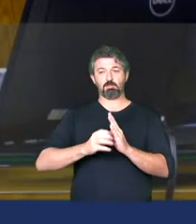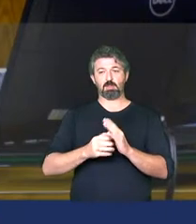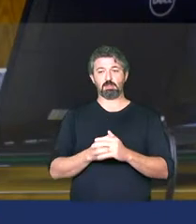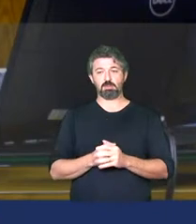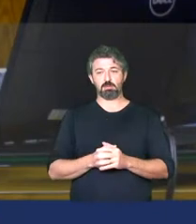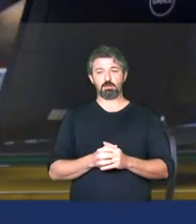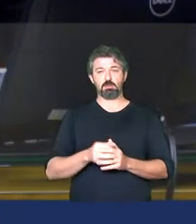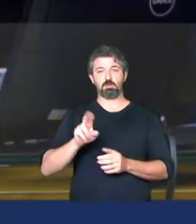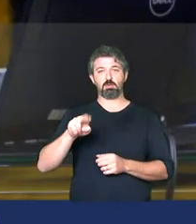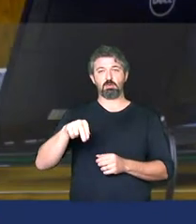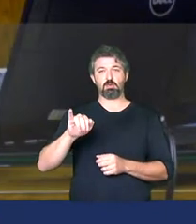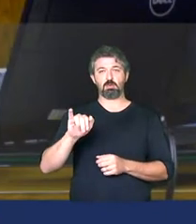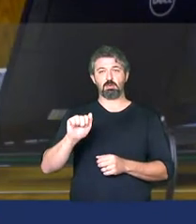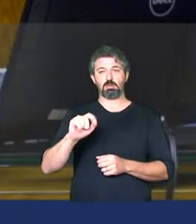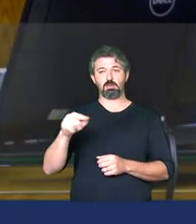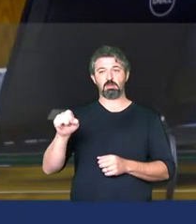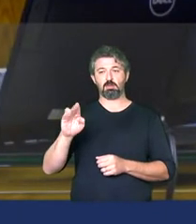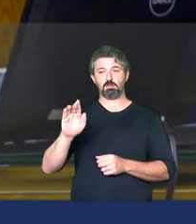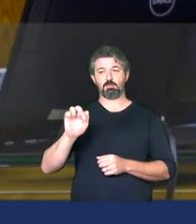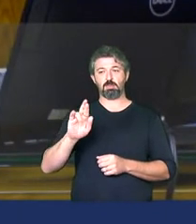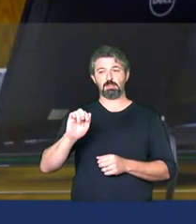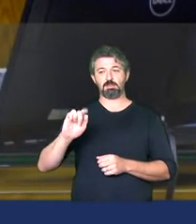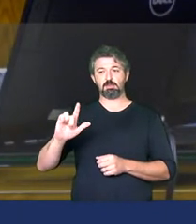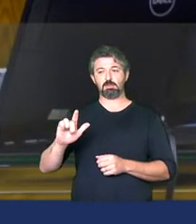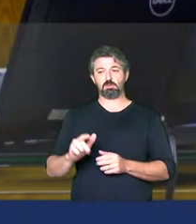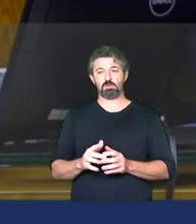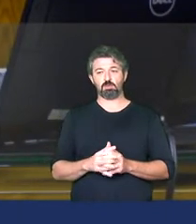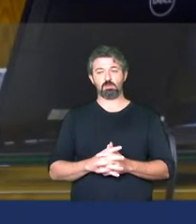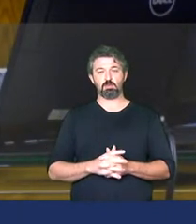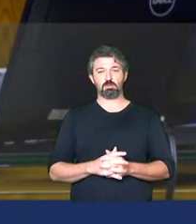DESTAQUES, ORIENTAÇÃO DE BANCADA COMO ORIENTA O UNIÃO BRASIL? -- [DEPUTADO]: